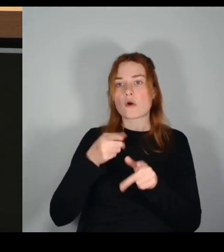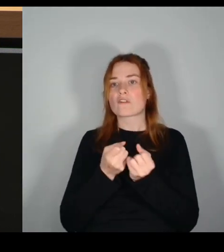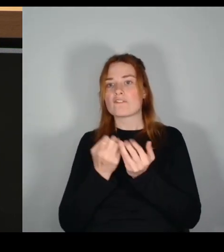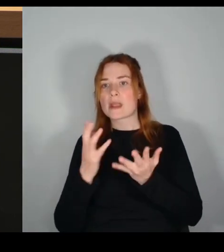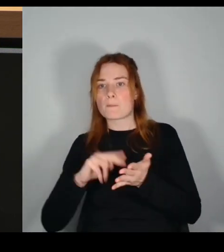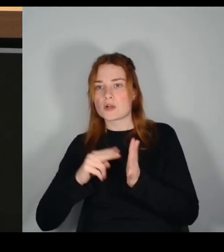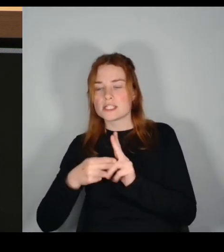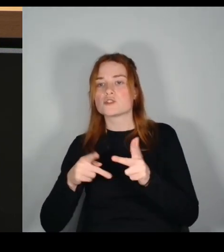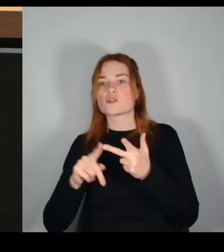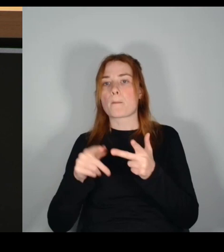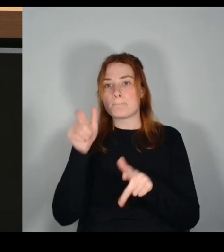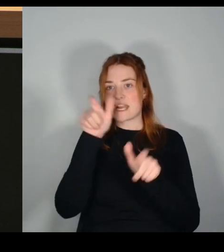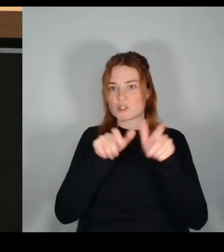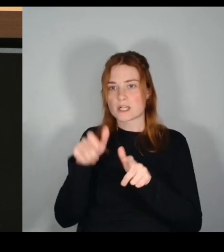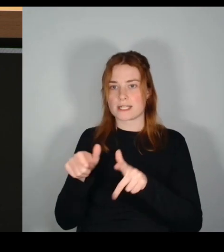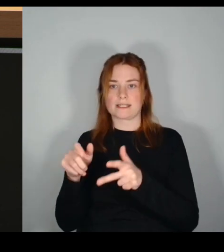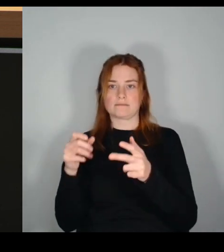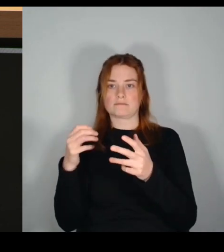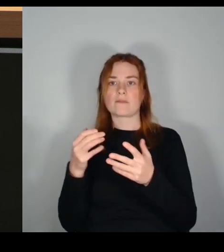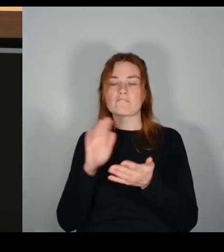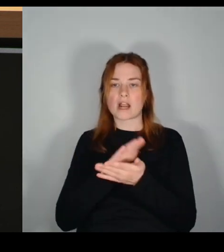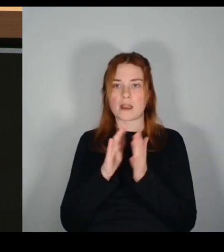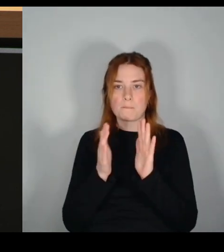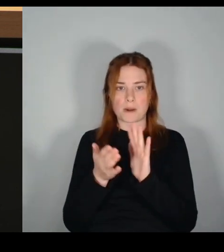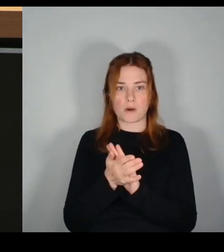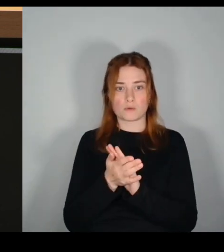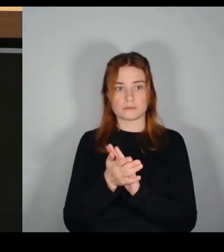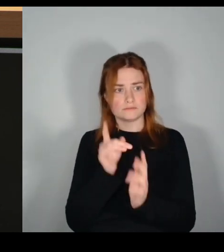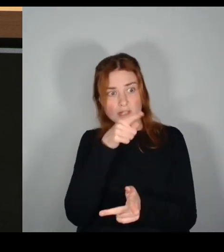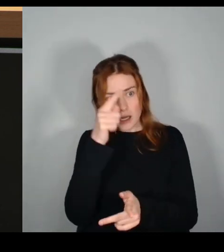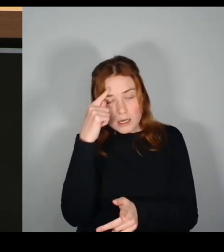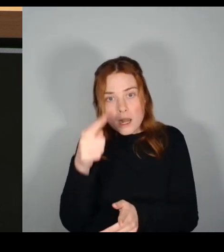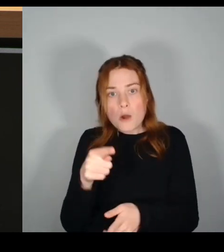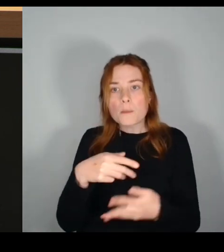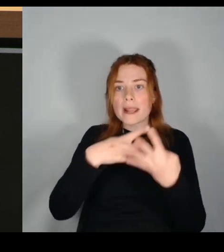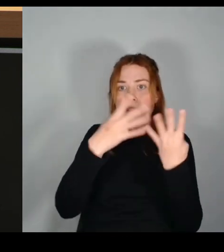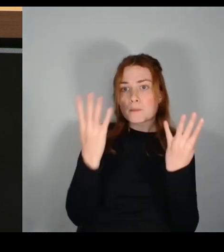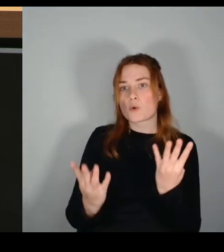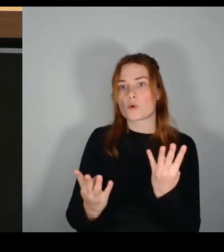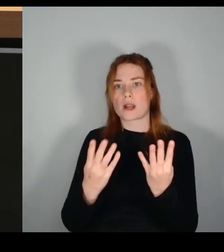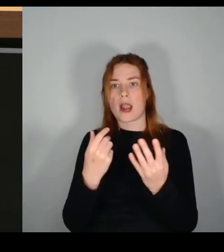Regenbogenhauptstadt fördern zu wollen, wie es die Regierende mehrfach getan hat, der muss solche Projekte erhalten.